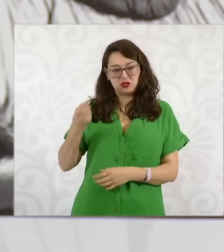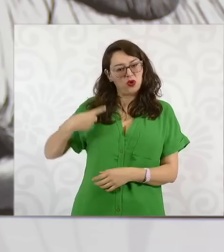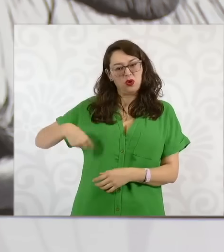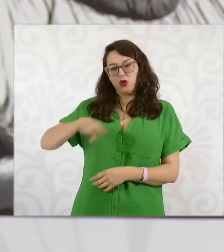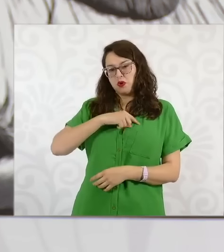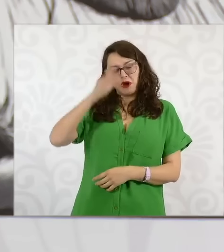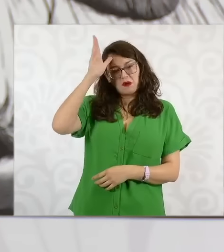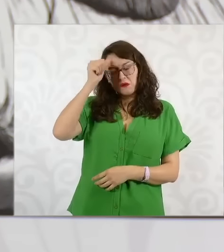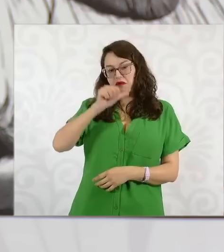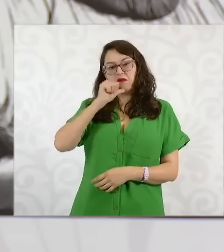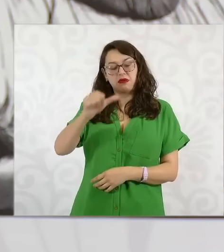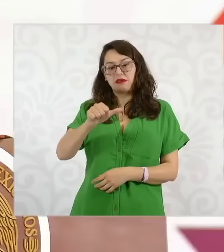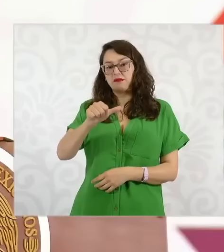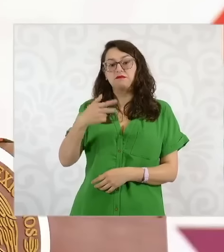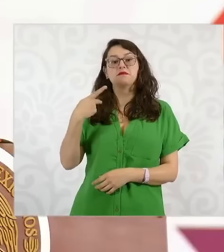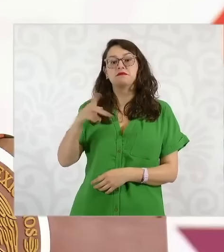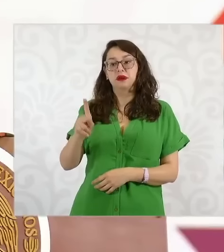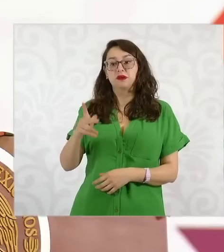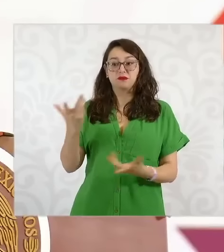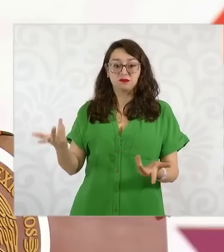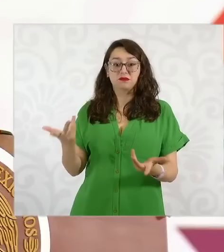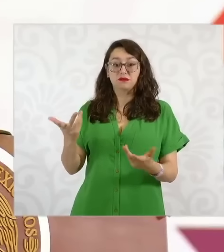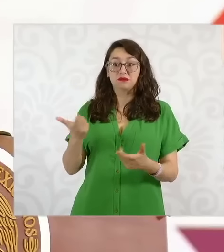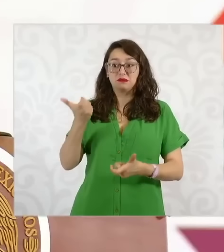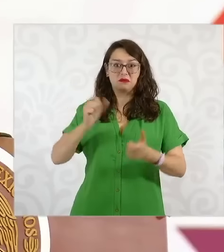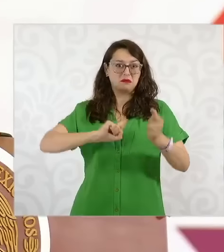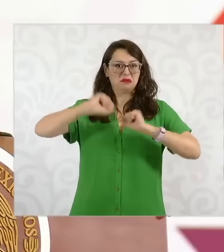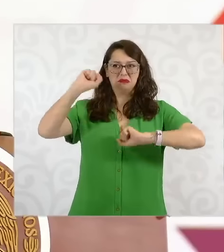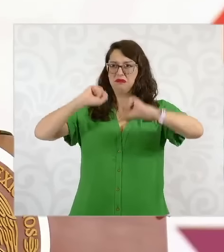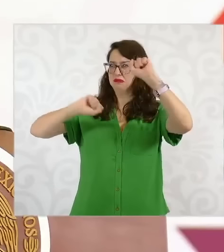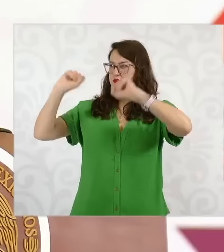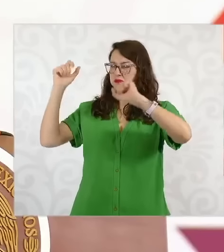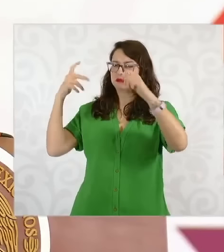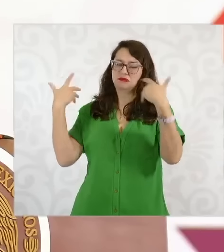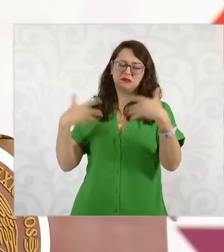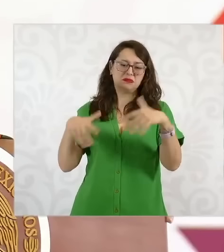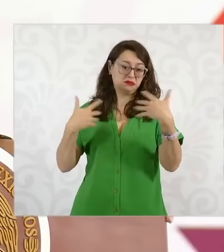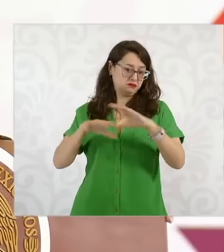sino el impacto que tiene sobre los precios de los combustibles en México y en el mundo entero.